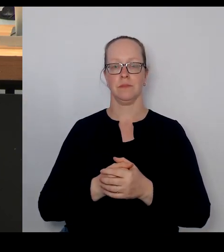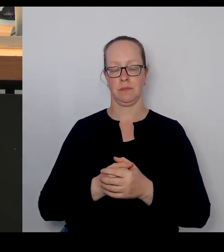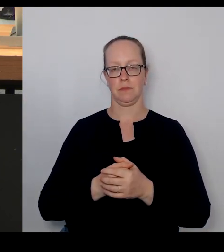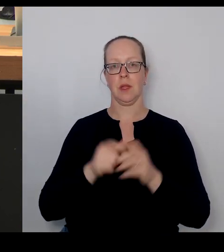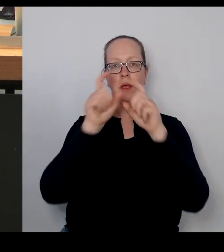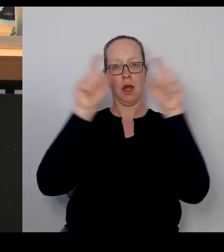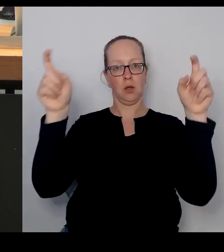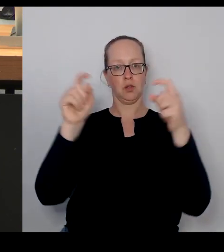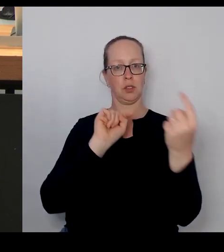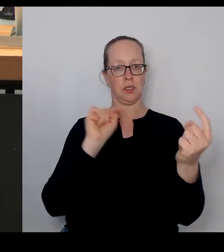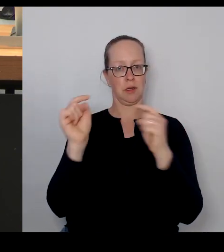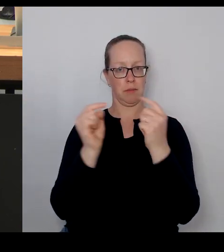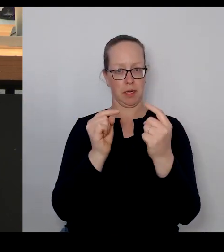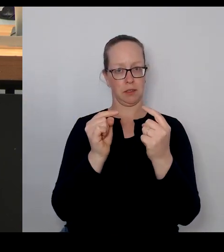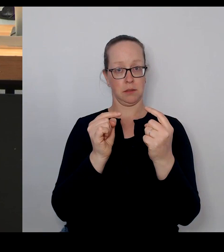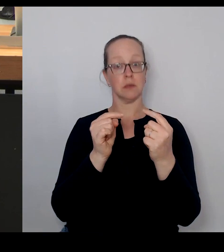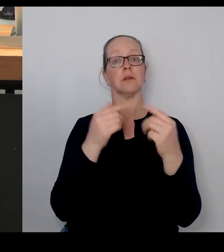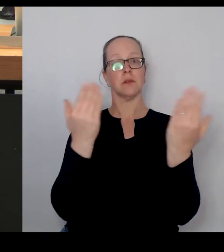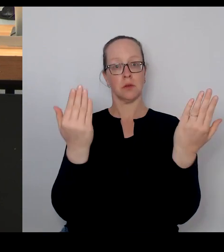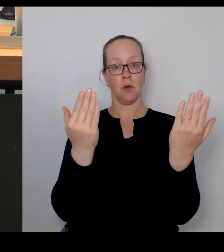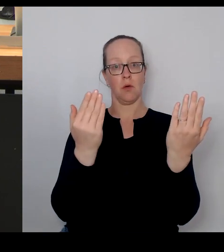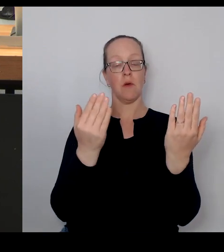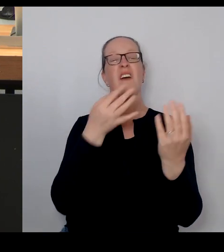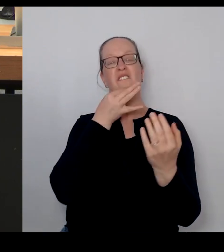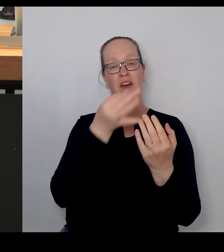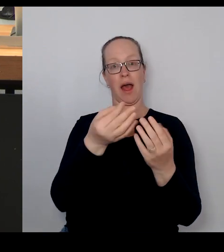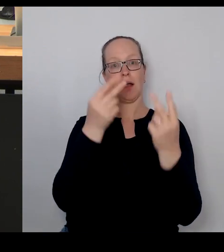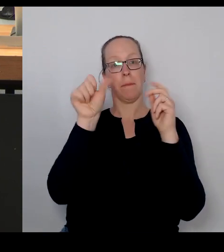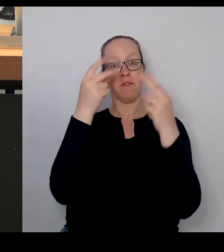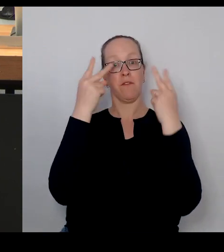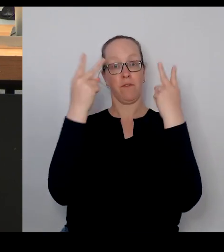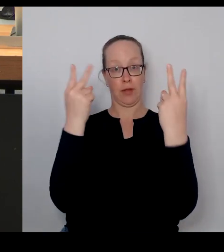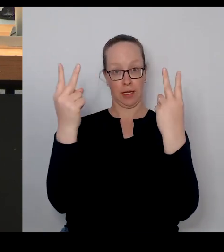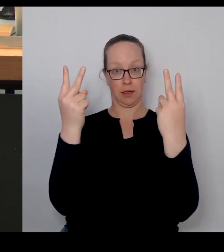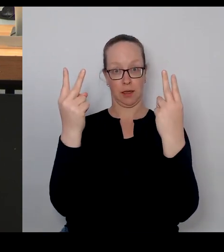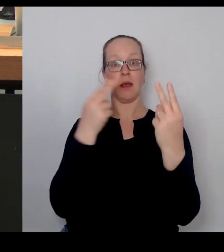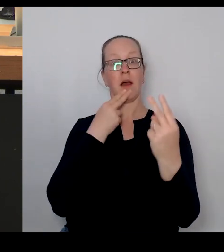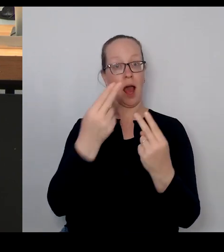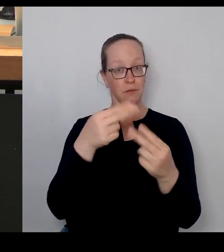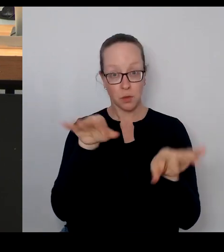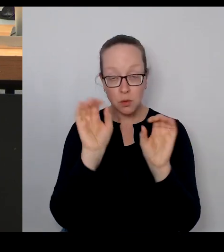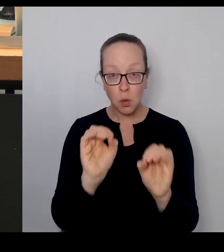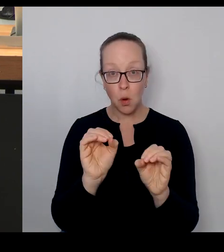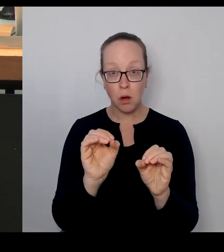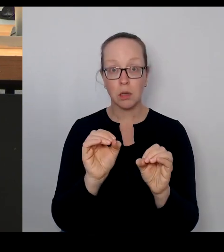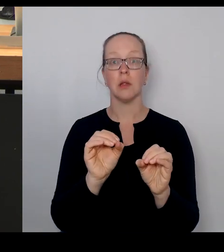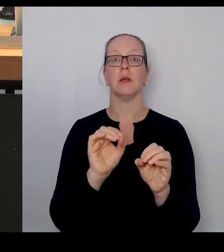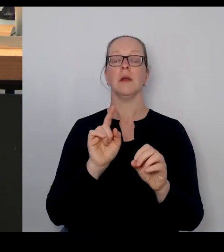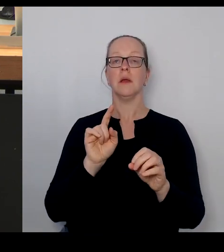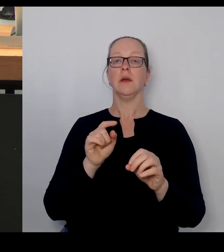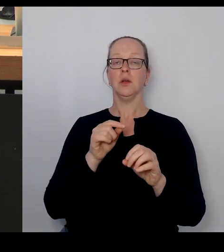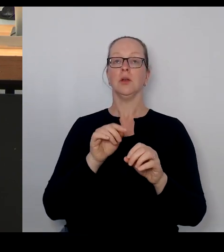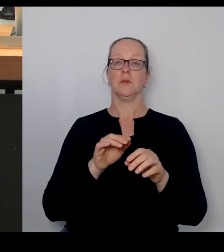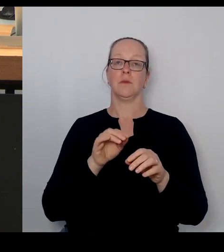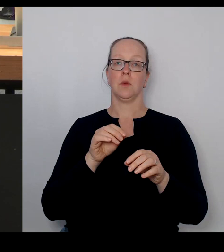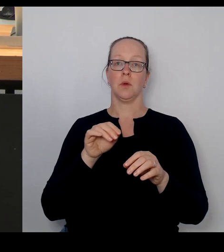nächsten Schritte für eine Kommunalisierung? Da ist die Koalition untätig und sie wird untätig bleiben,